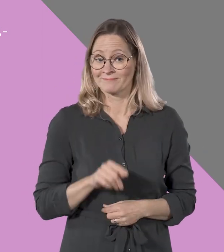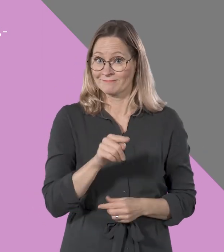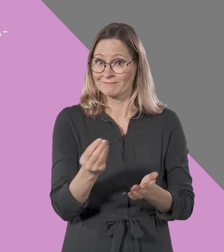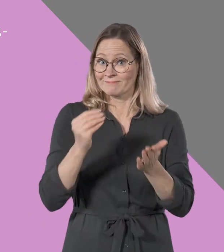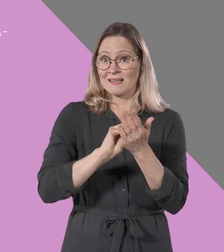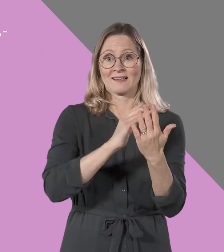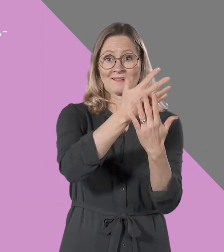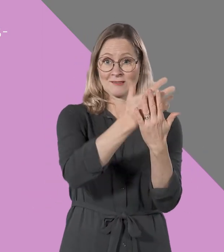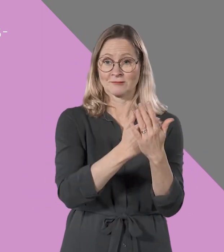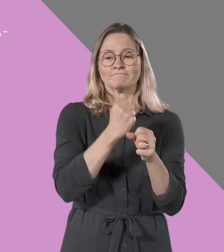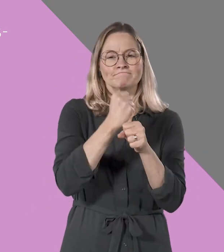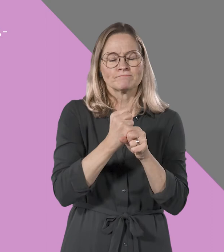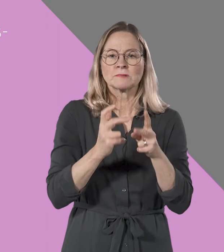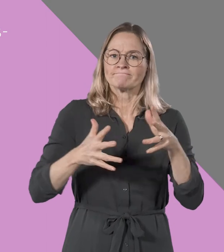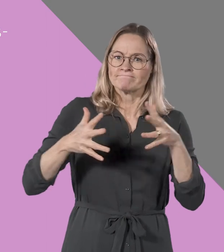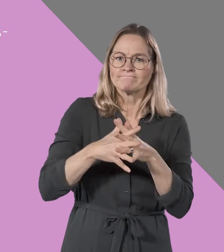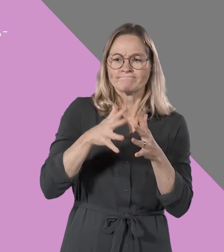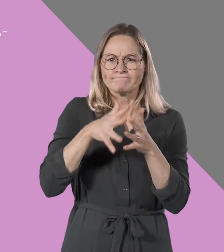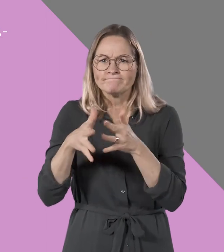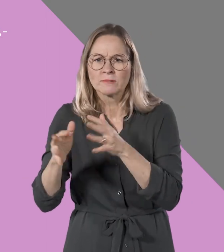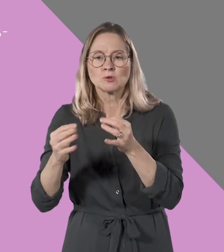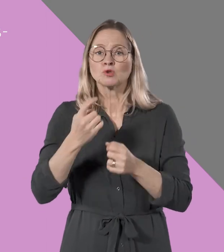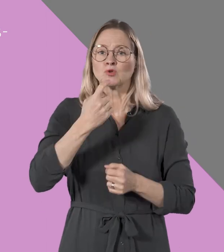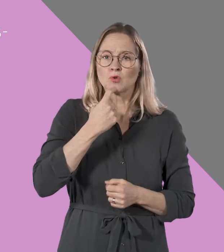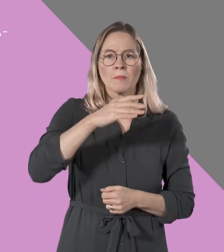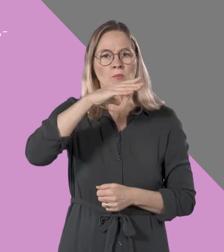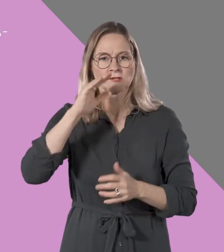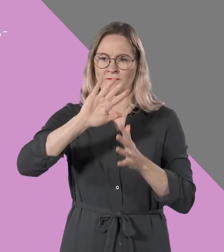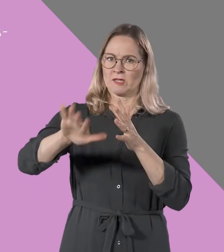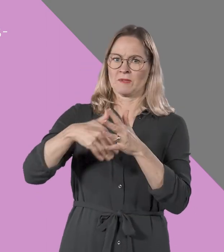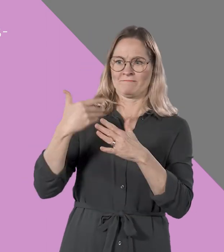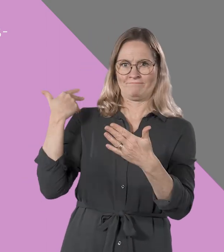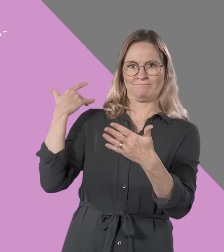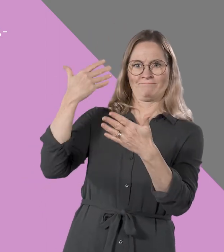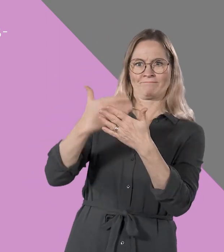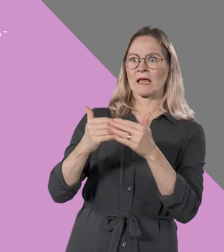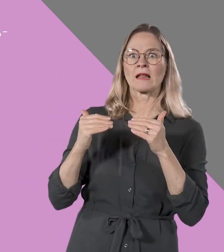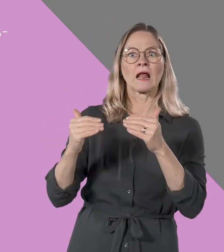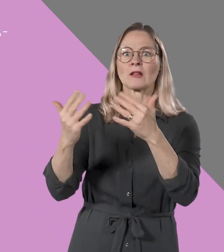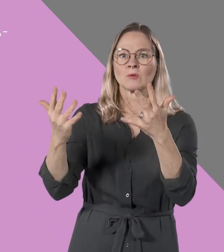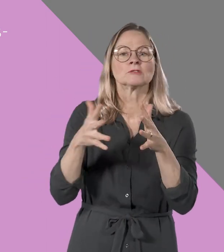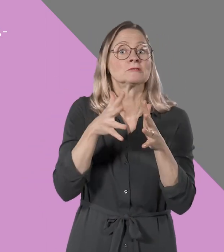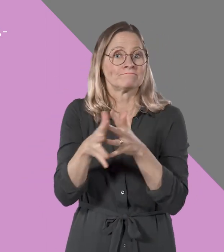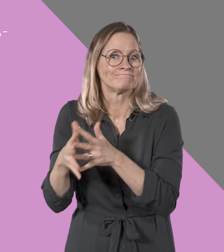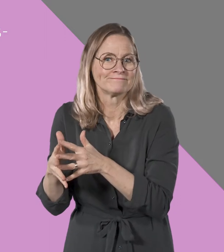Lisäksi kertomuksessa tehdään selkoa suomenruotsalaisen viittomakielen - viimeaikaisesta kehityksestä.